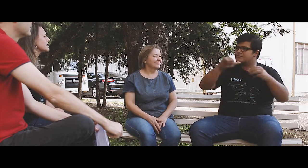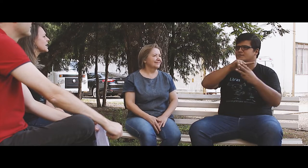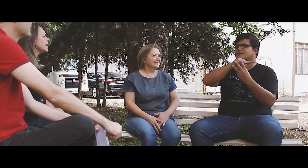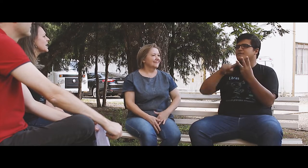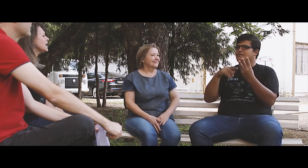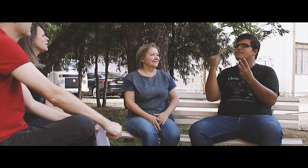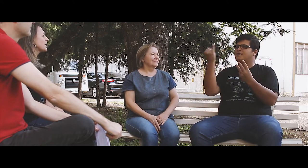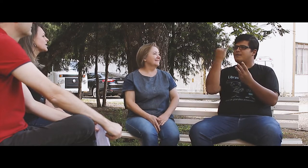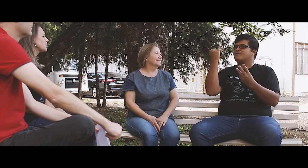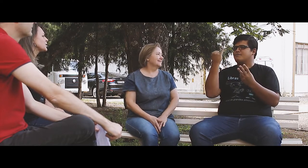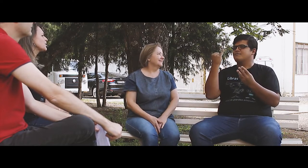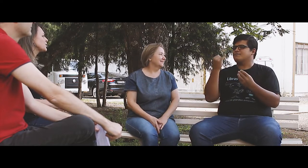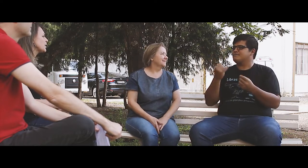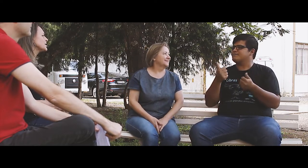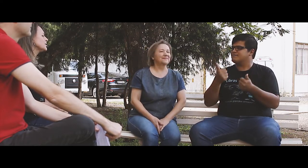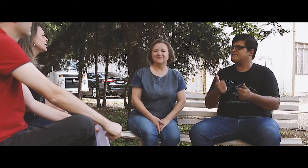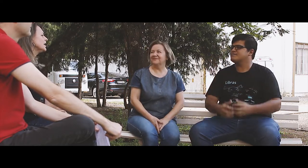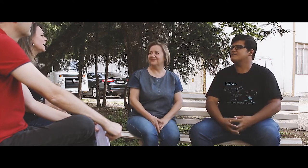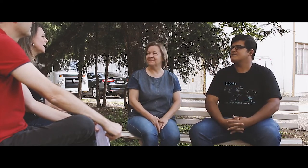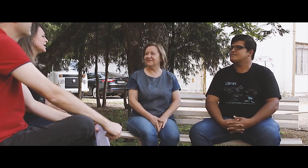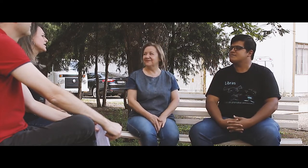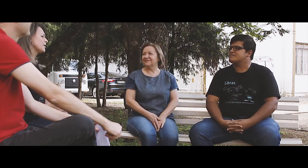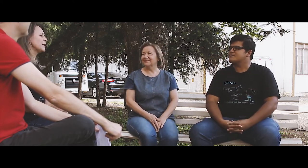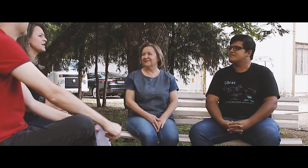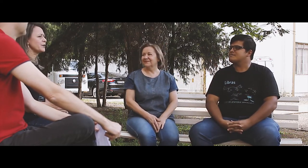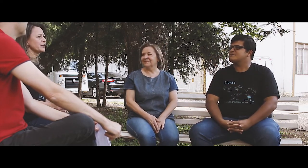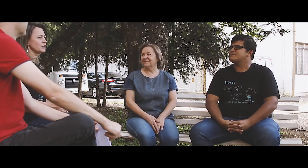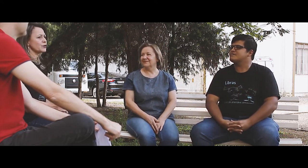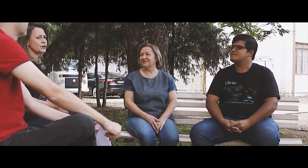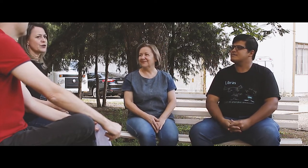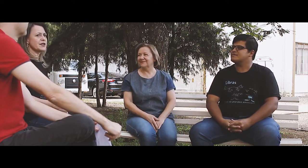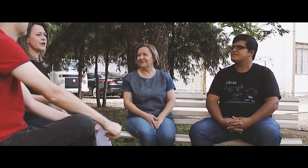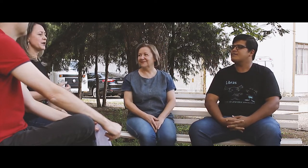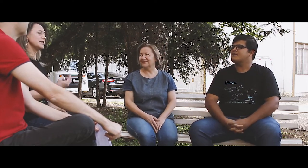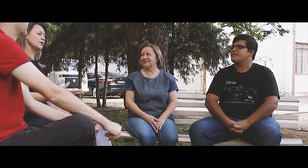aí para que as pessoas possam estar participando dos cursos de Libras e os